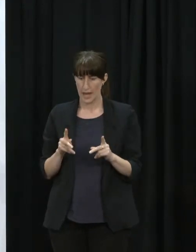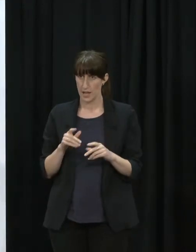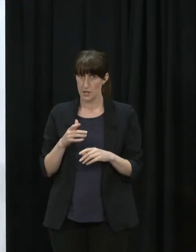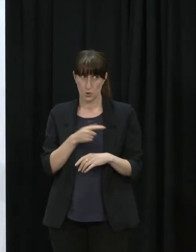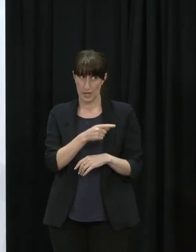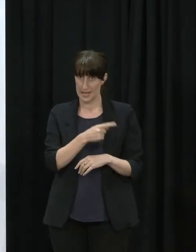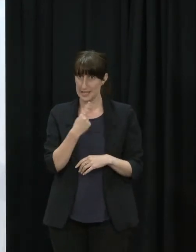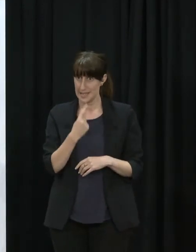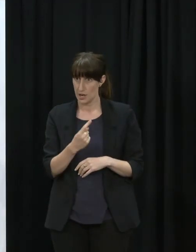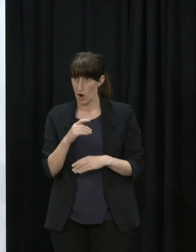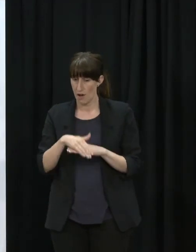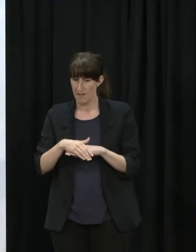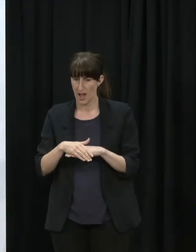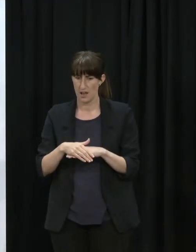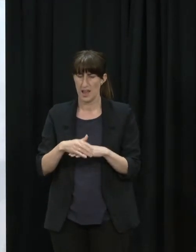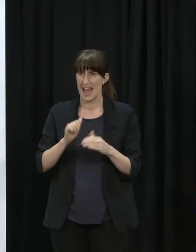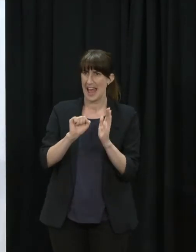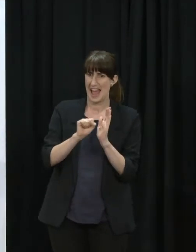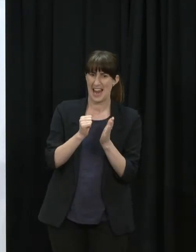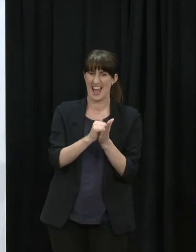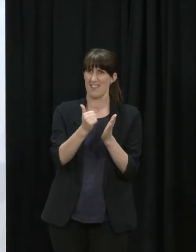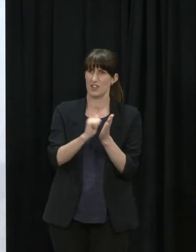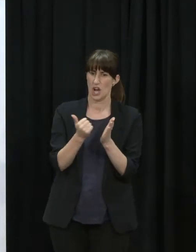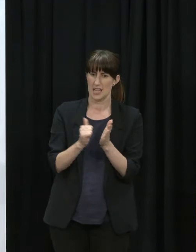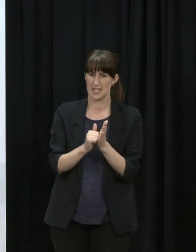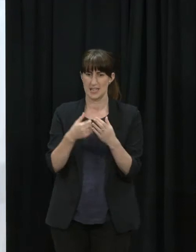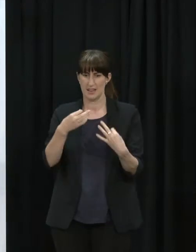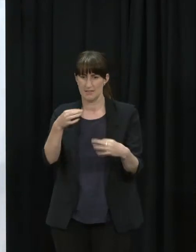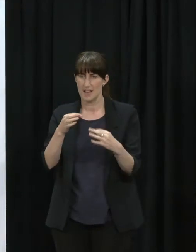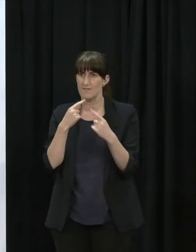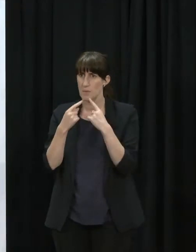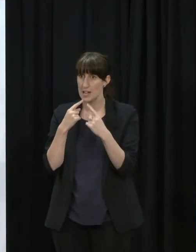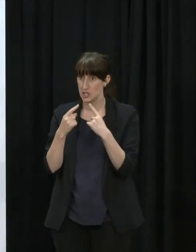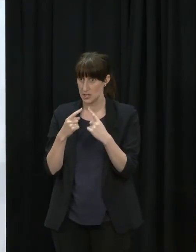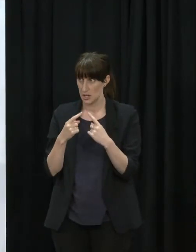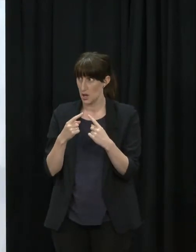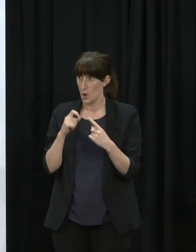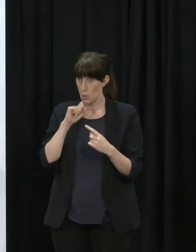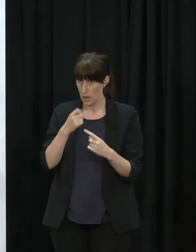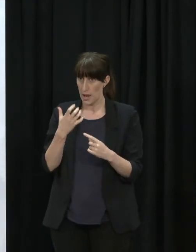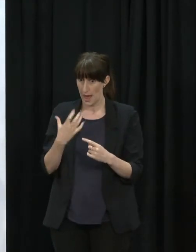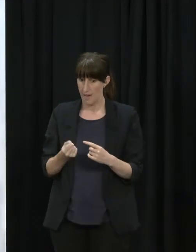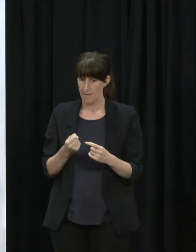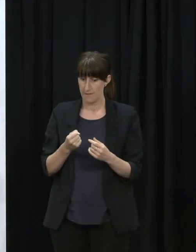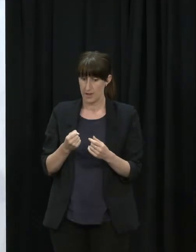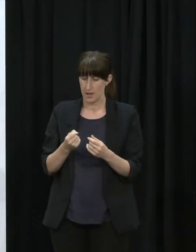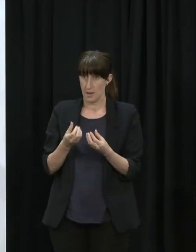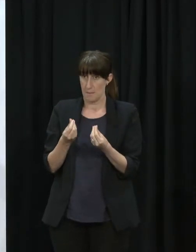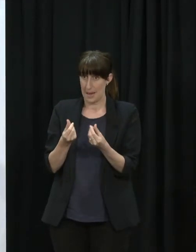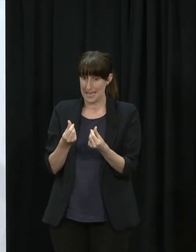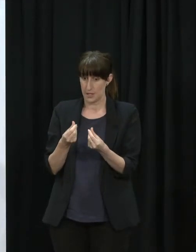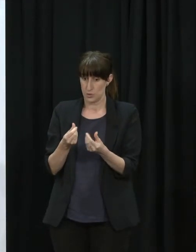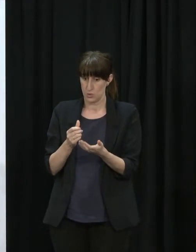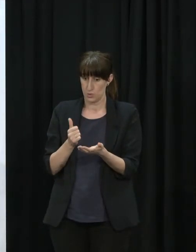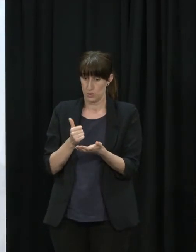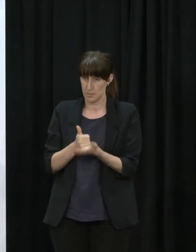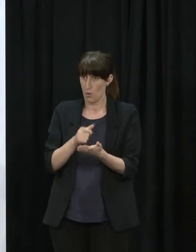tautoko i a raatau ki te